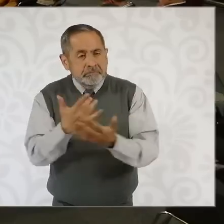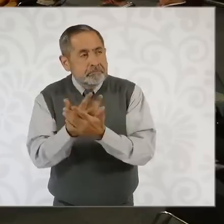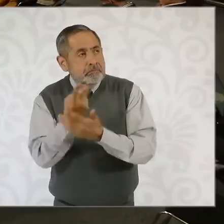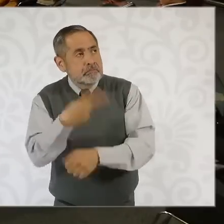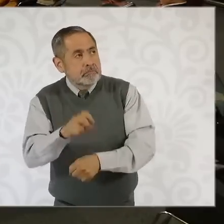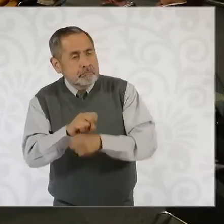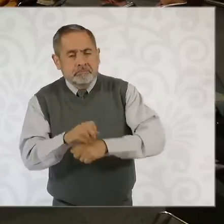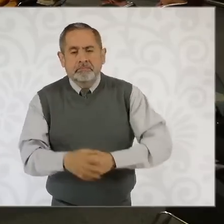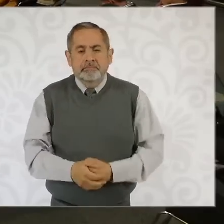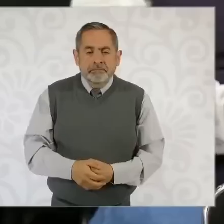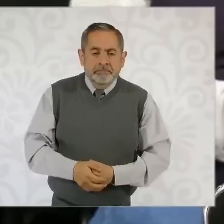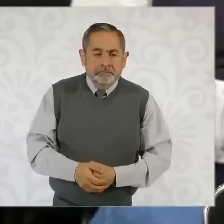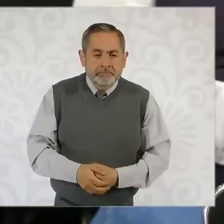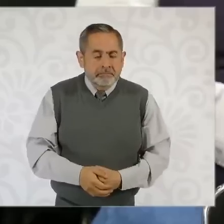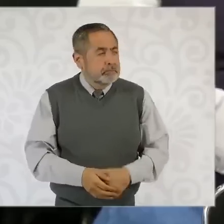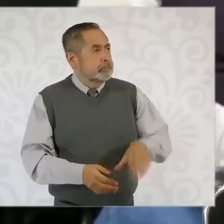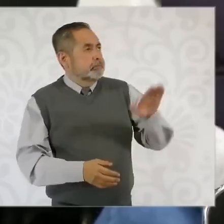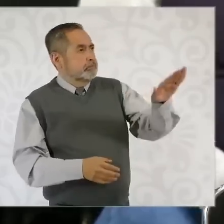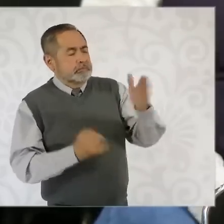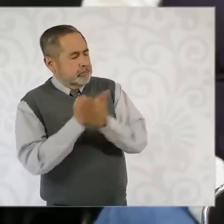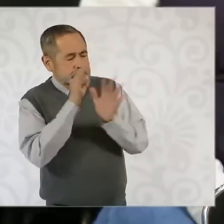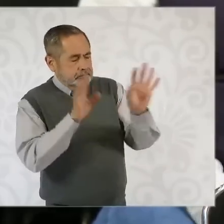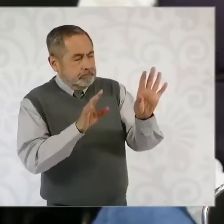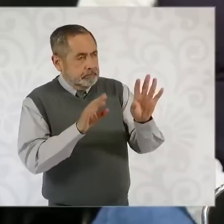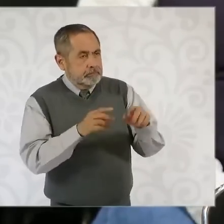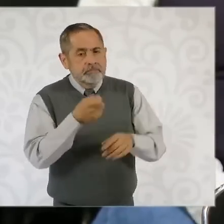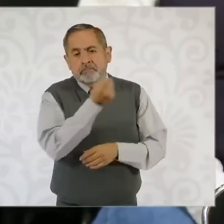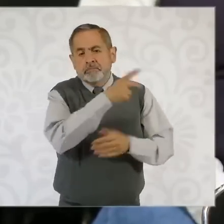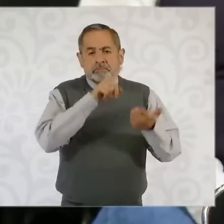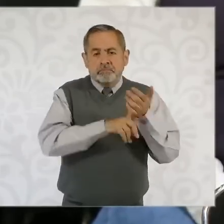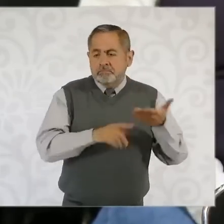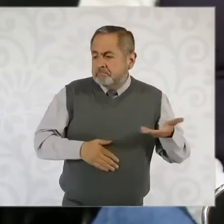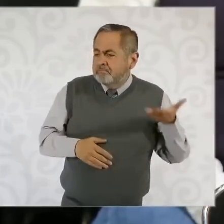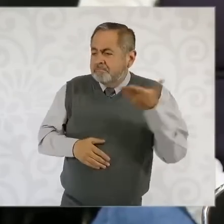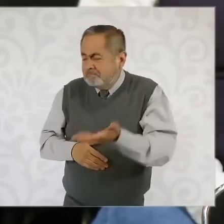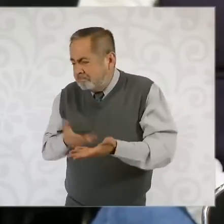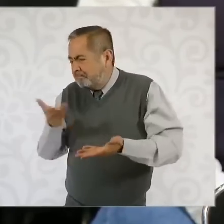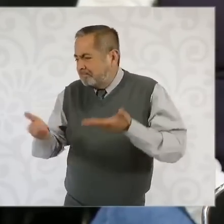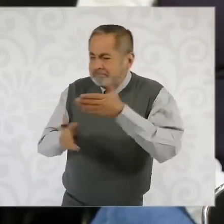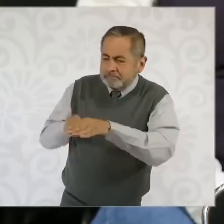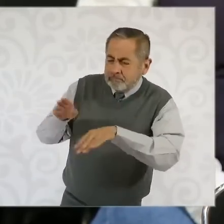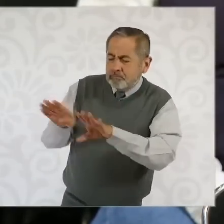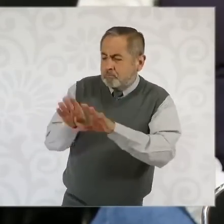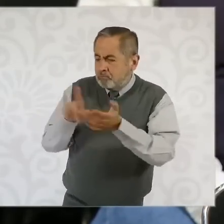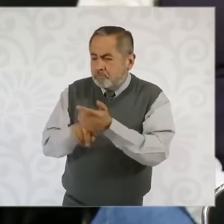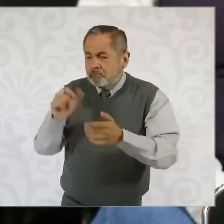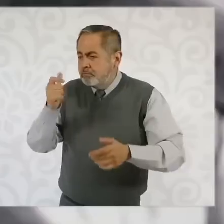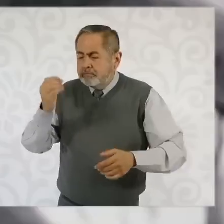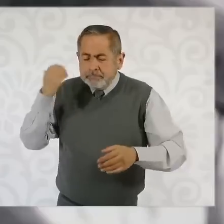para confirmar si han los inversionistas si han planteado a su gobierno tener alguna reserva es